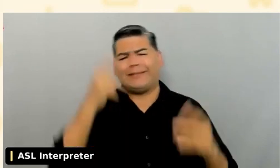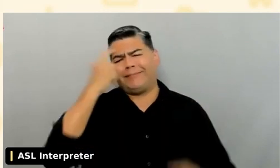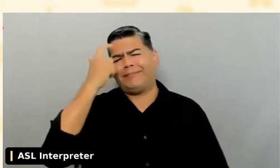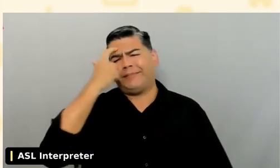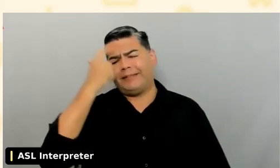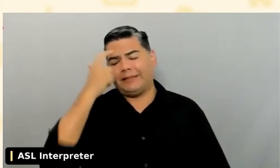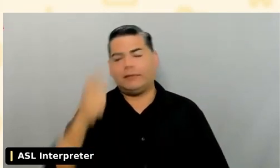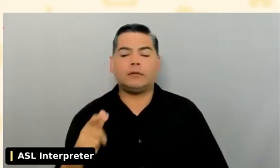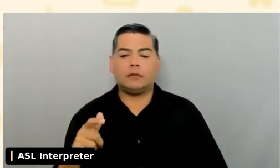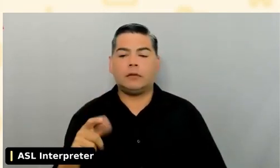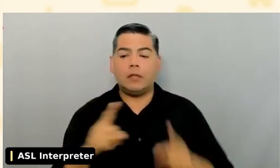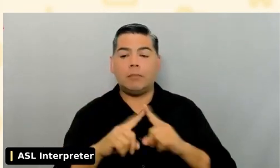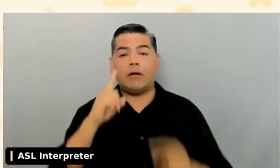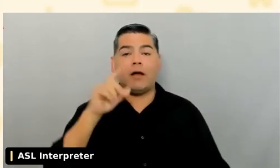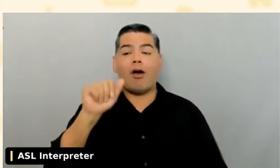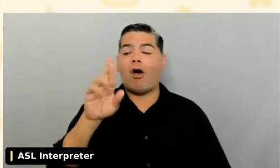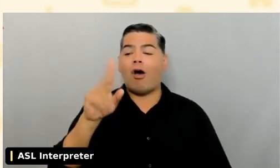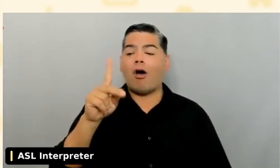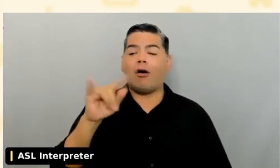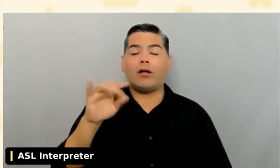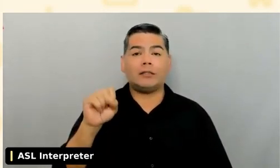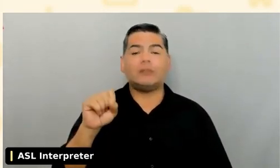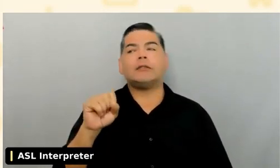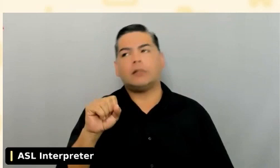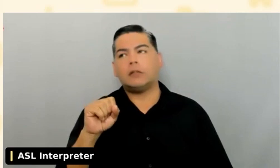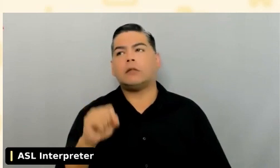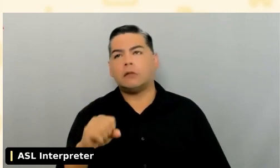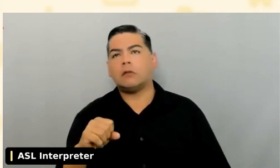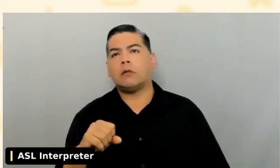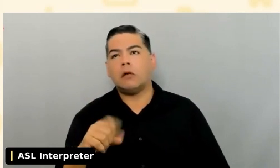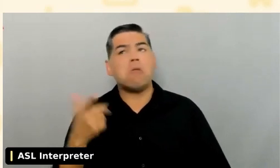Pero cuando se trata de la auditoría en sí, no requiere mucho más